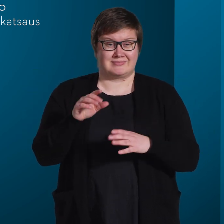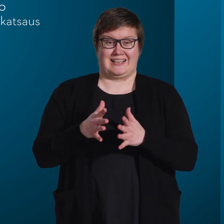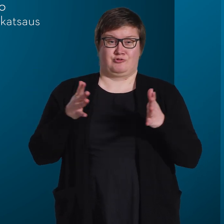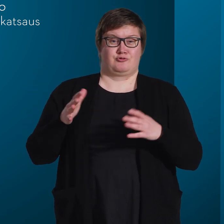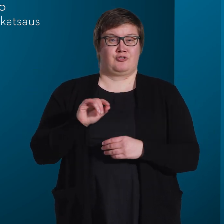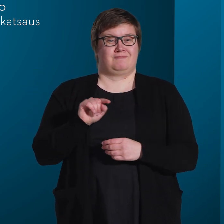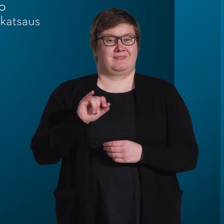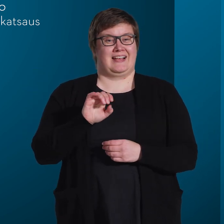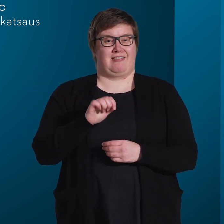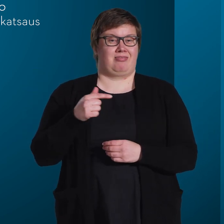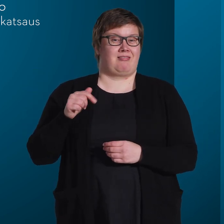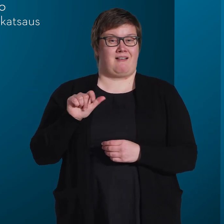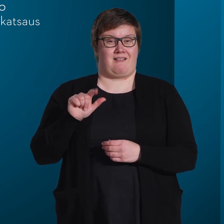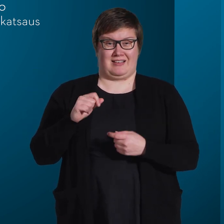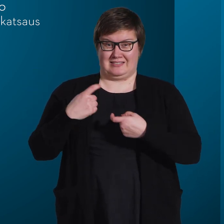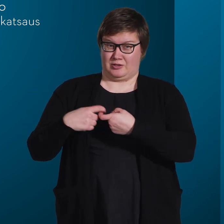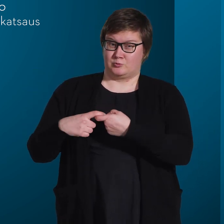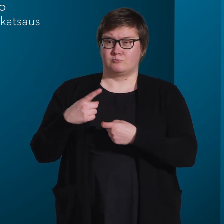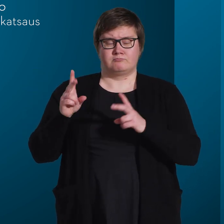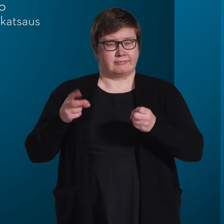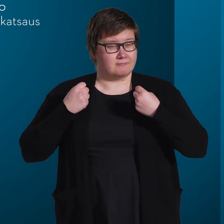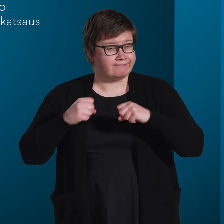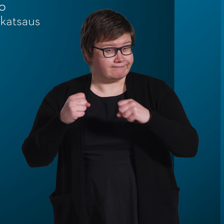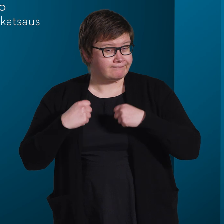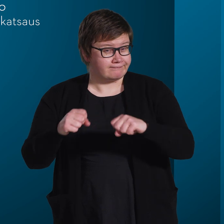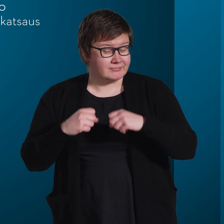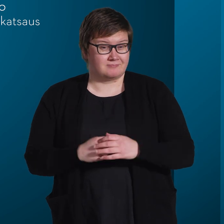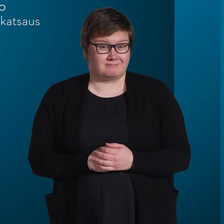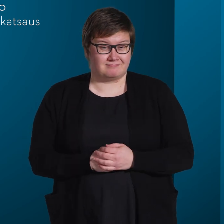ja Iso-Ettalan sisarukset olivat aktiivisia toimijoita yhteisössä.